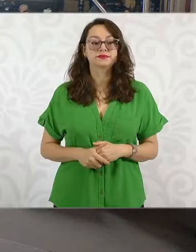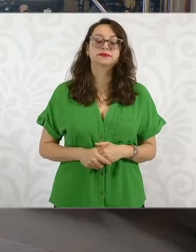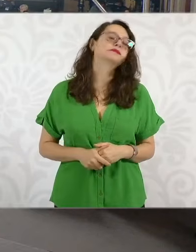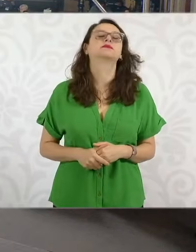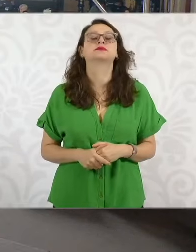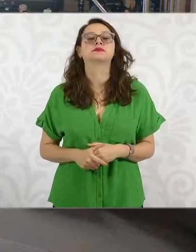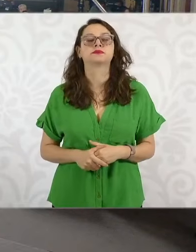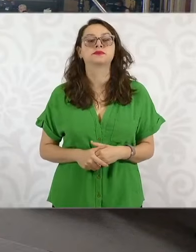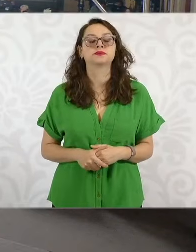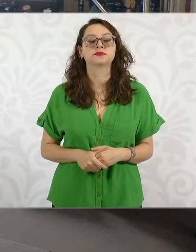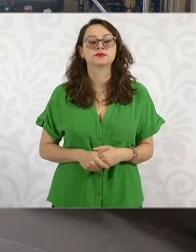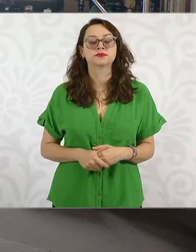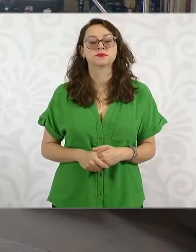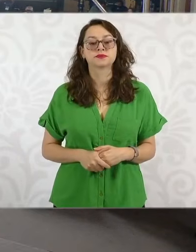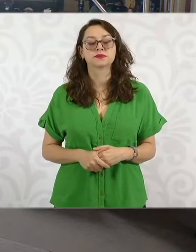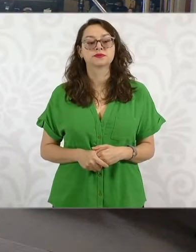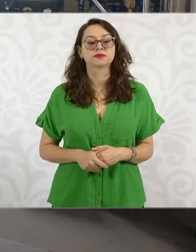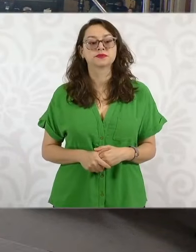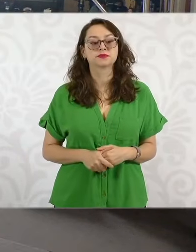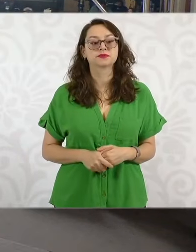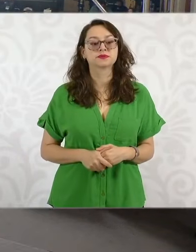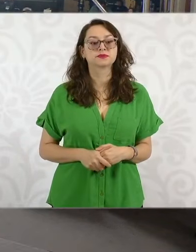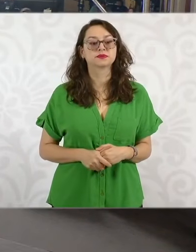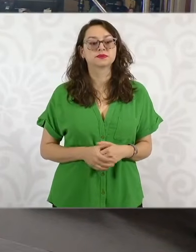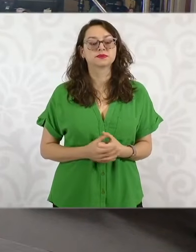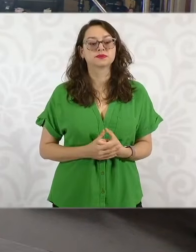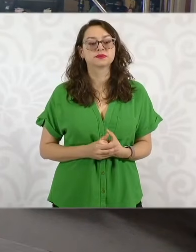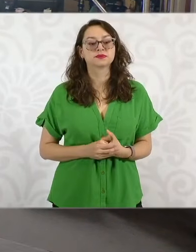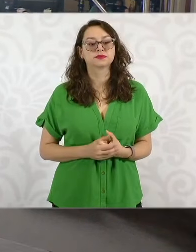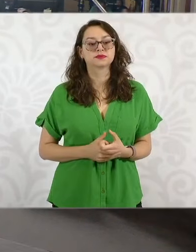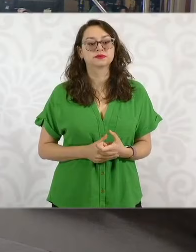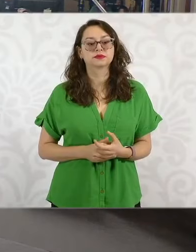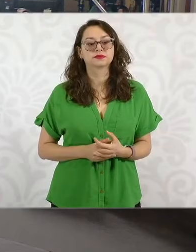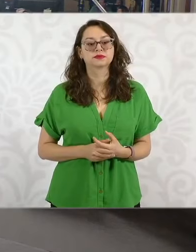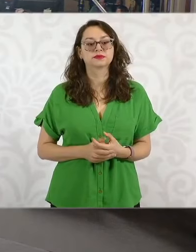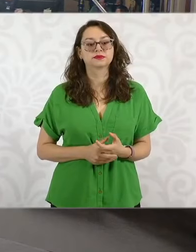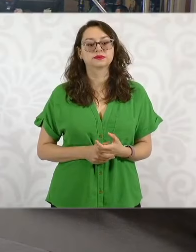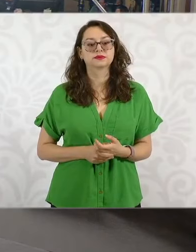Qué barb.